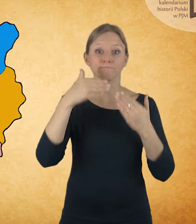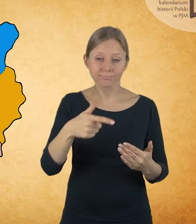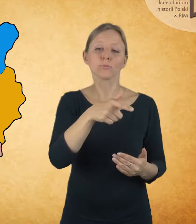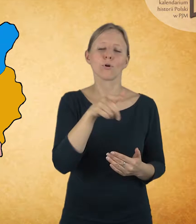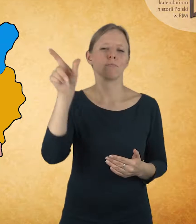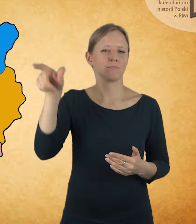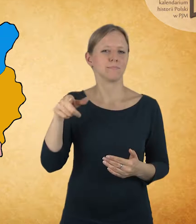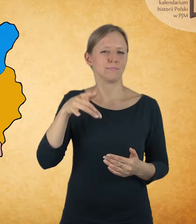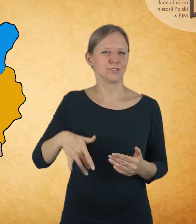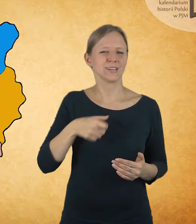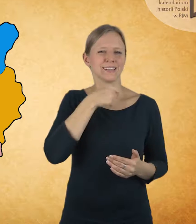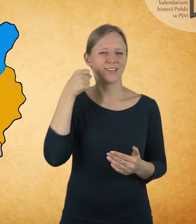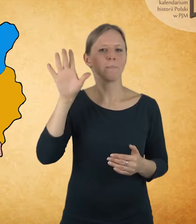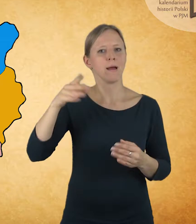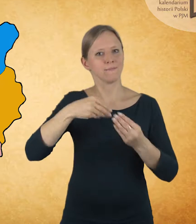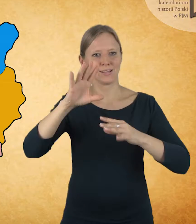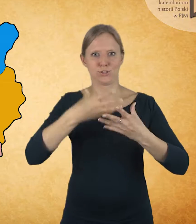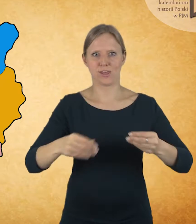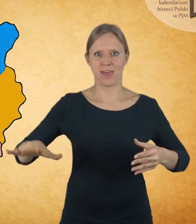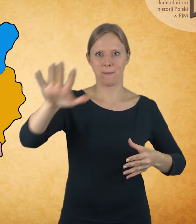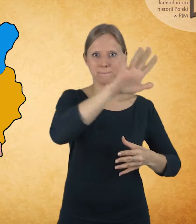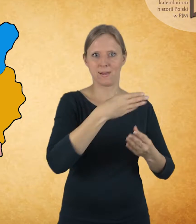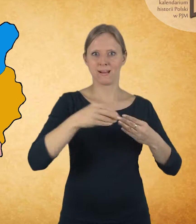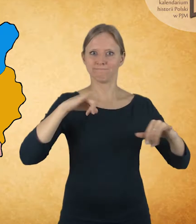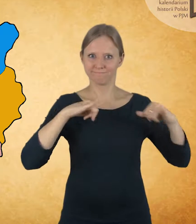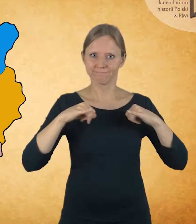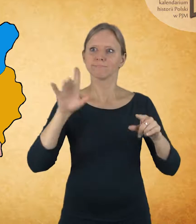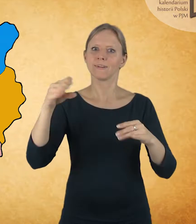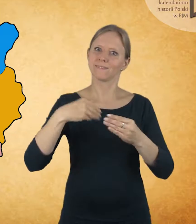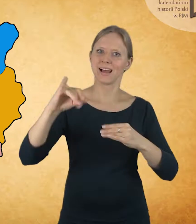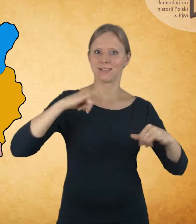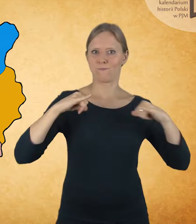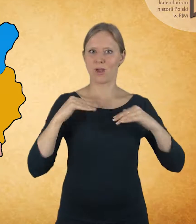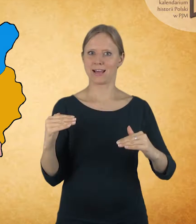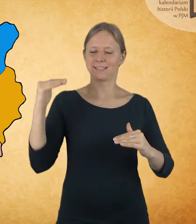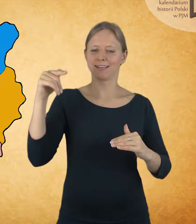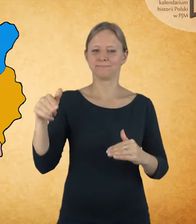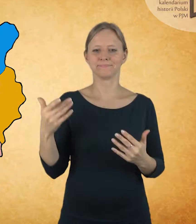Dzięki temu Senior miał najwięcej ziem w Polsce i najsilniejszą pozycję.